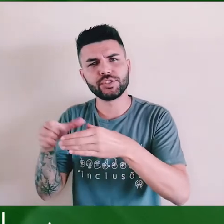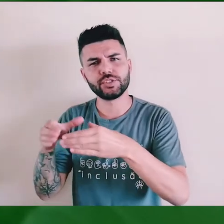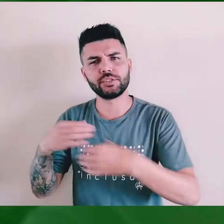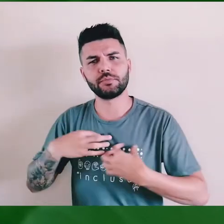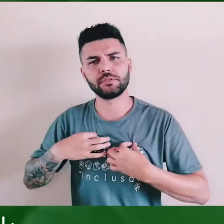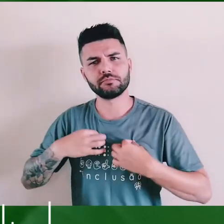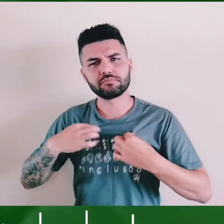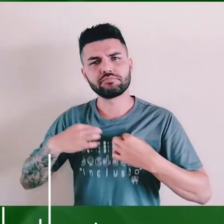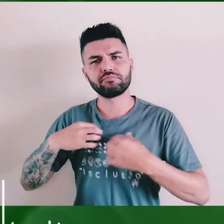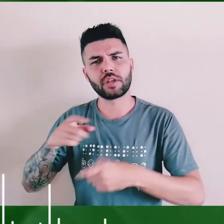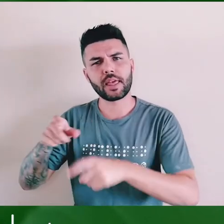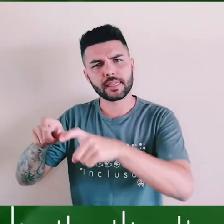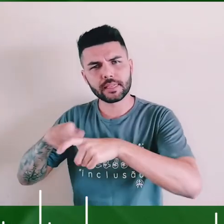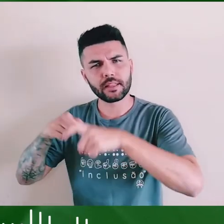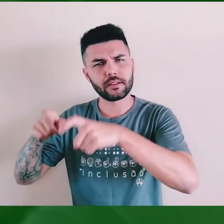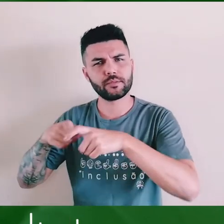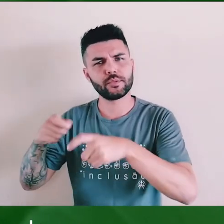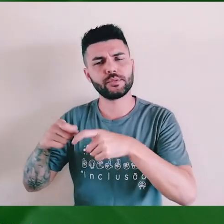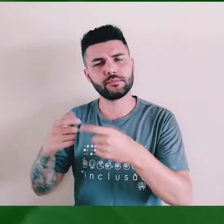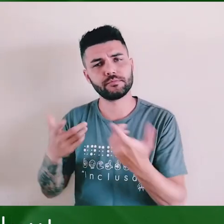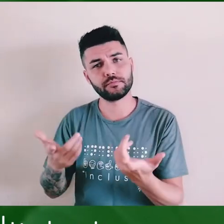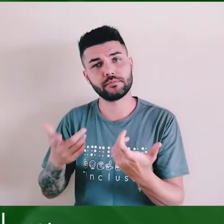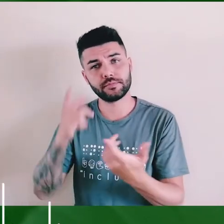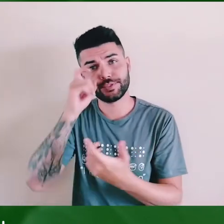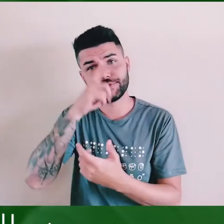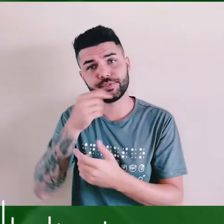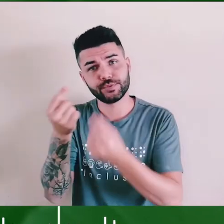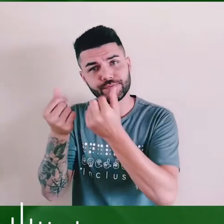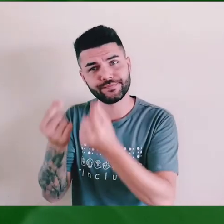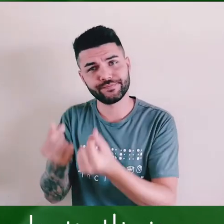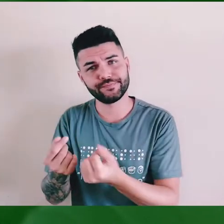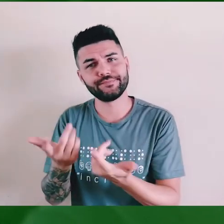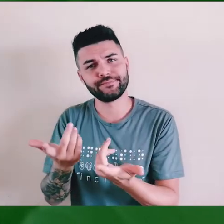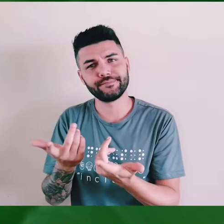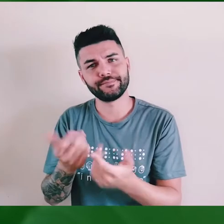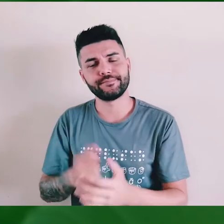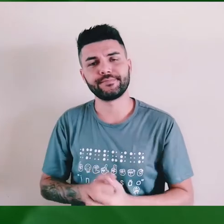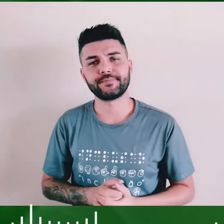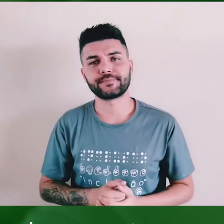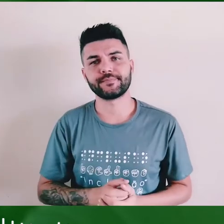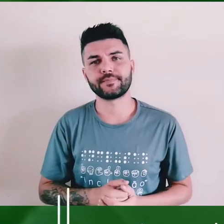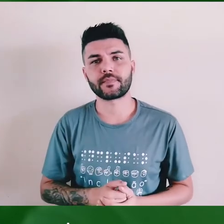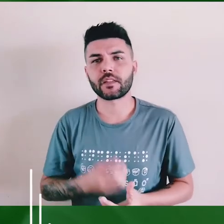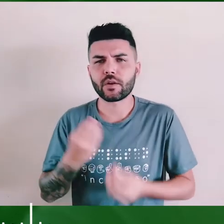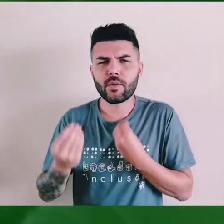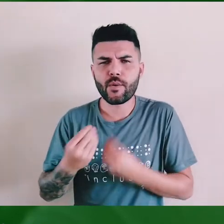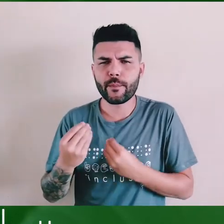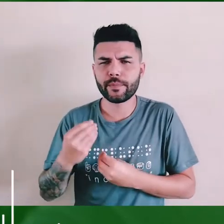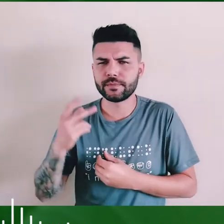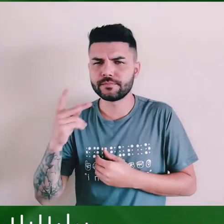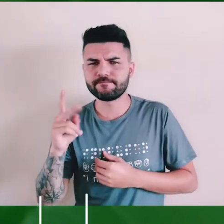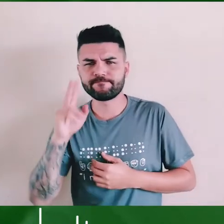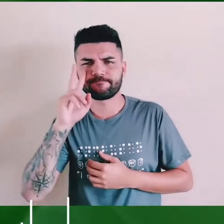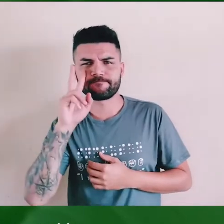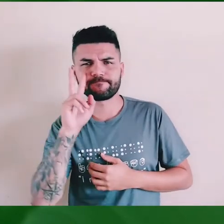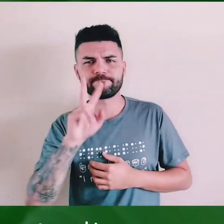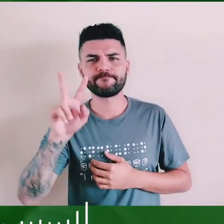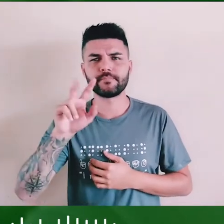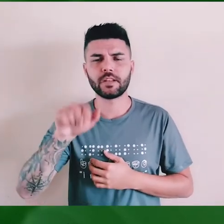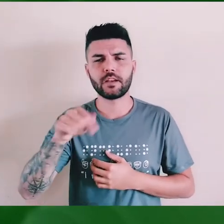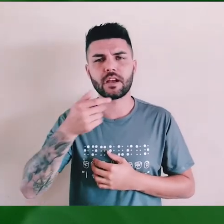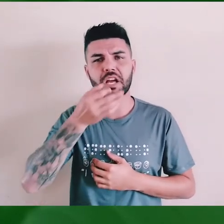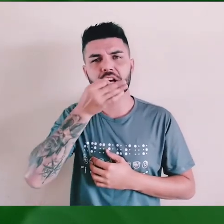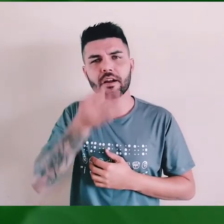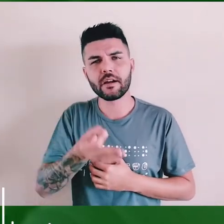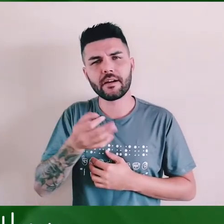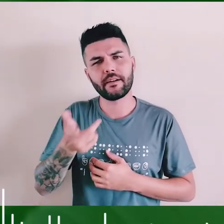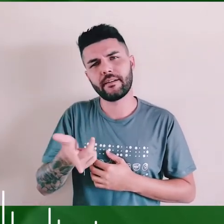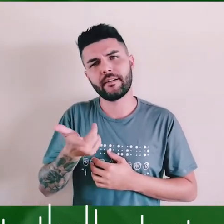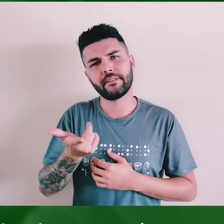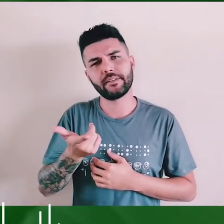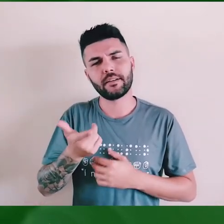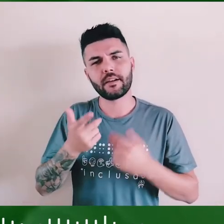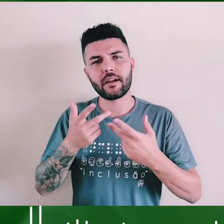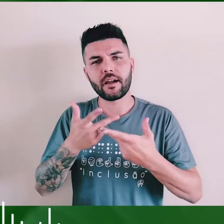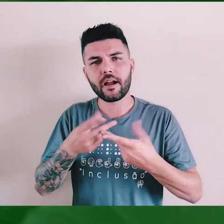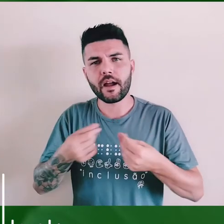estão sendo afetados de maneira maior. Como você vê essa situação dos times de série